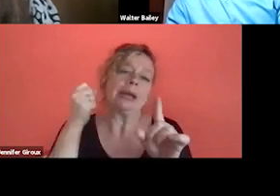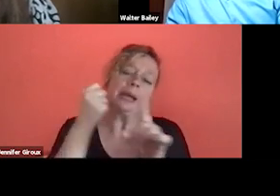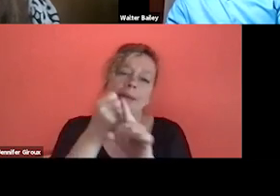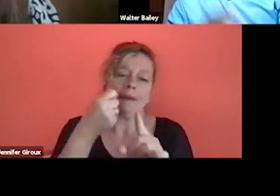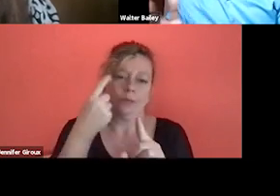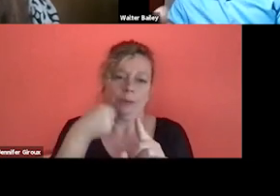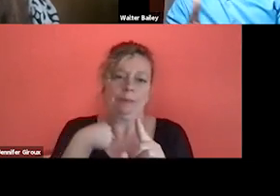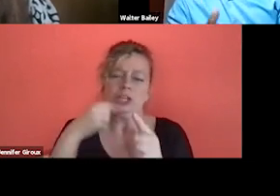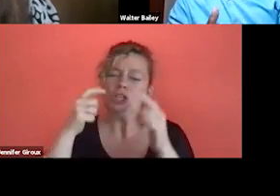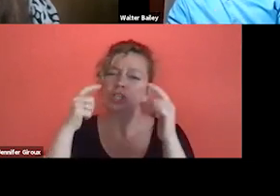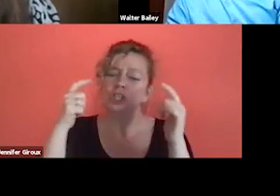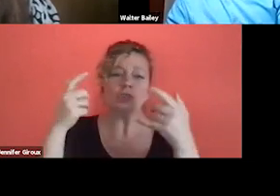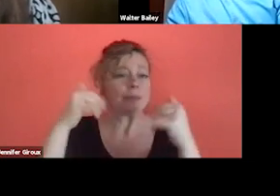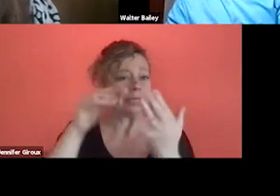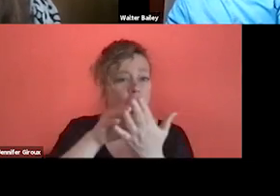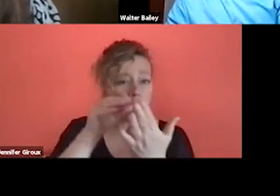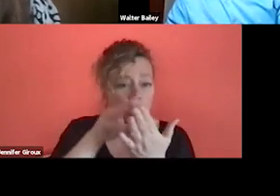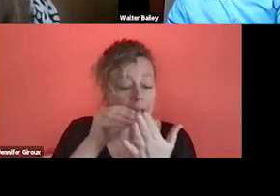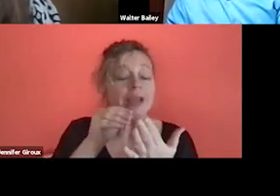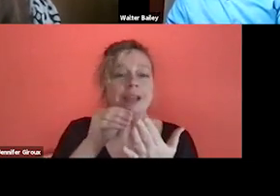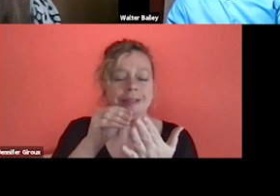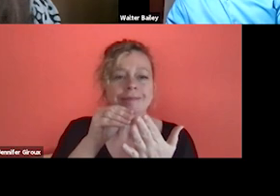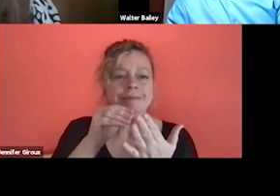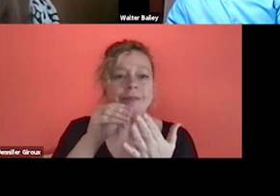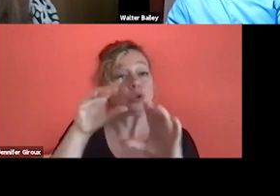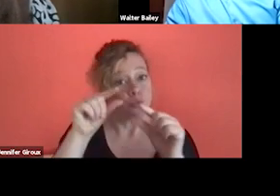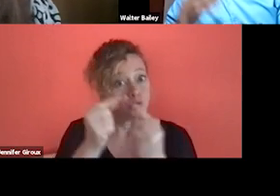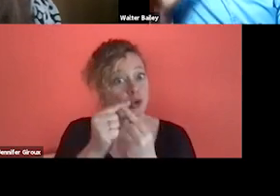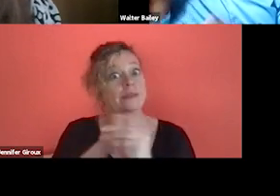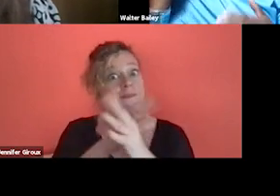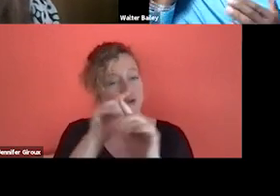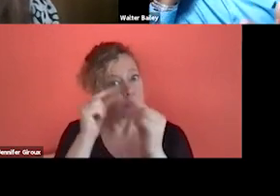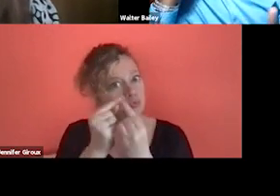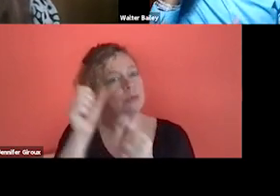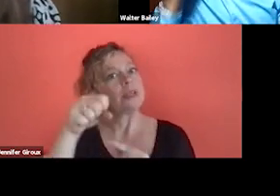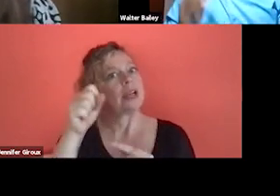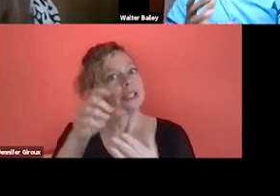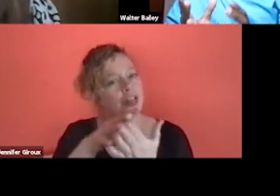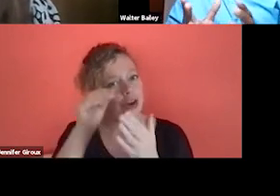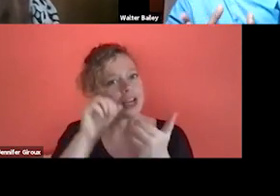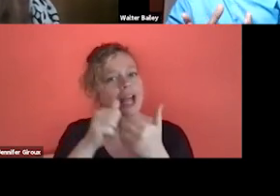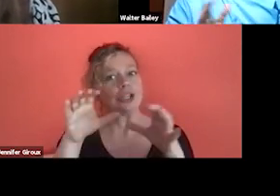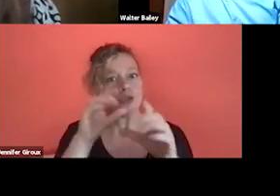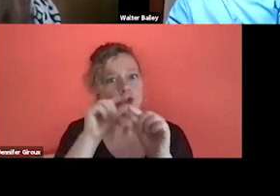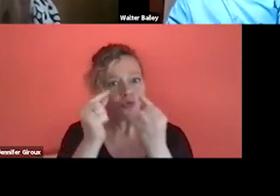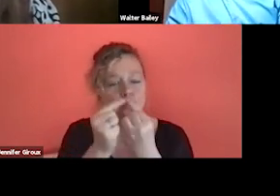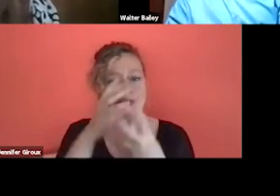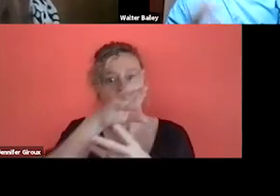que ha sido enorme porque todavía estoy aprendiendo ha sido de los grupos, grupos virtuales, aprender cómo hacer estos grupos e involucrar a los clientes